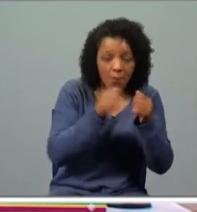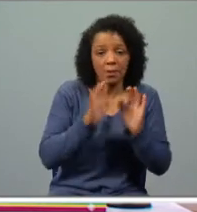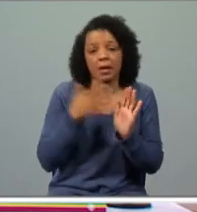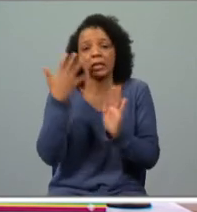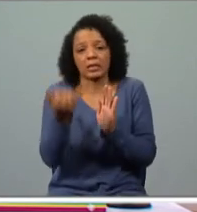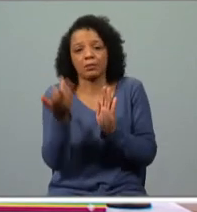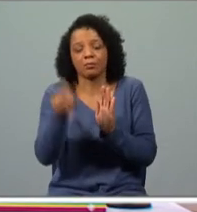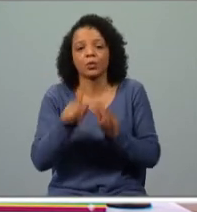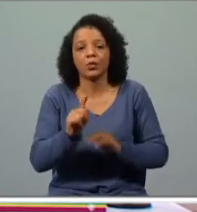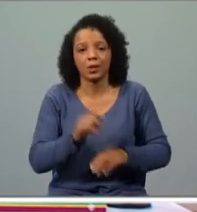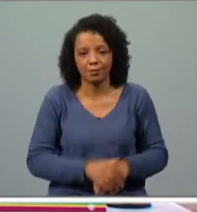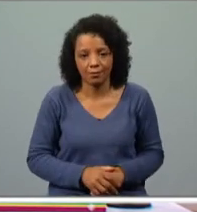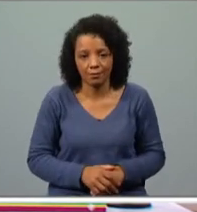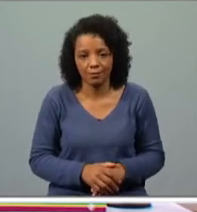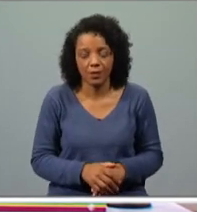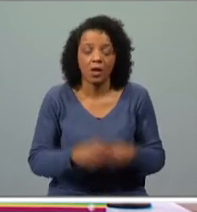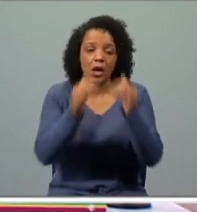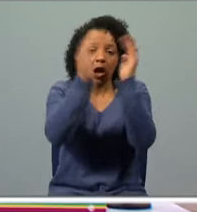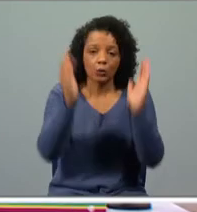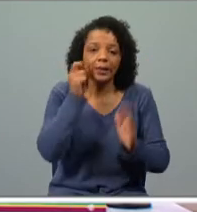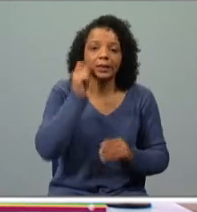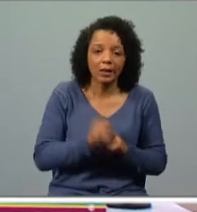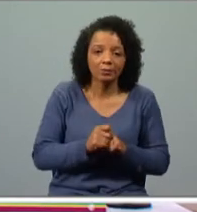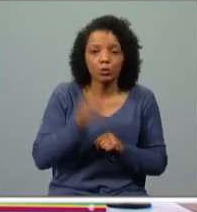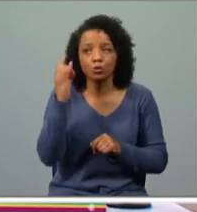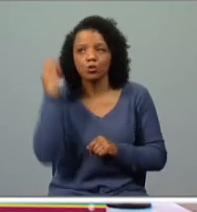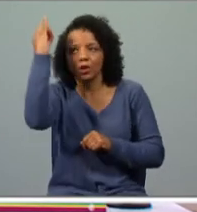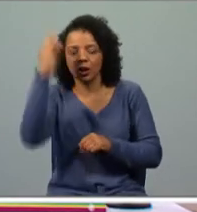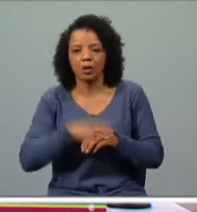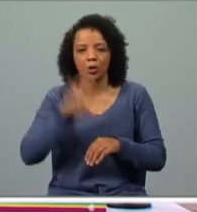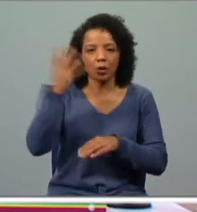claro era a gruta do polifemo hora quando eles não a sair o polifemo tinham 當然是polyphemo hora的石窟當他們沒有出去的時候，polyphemus